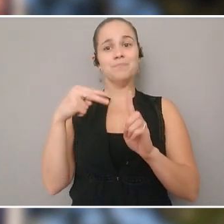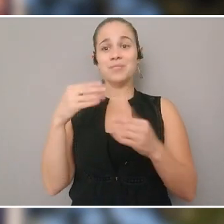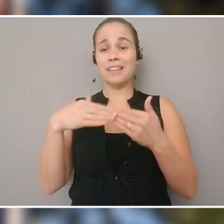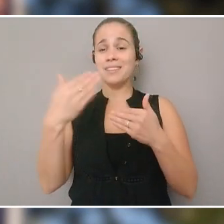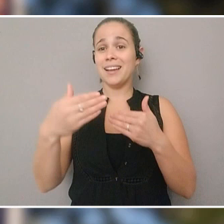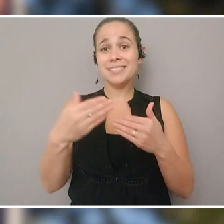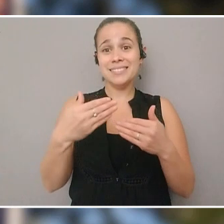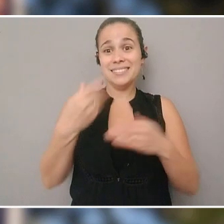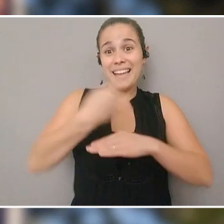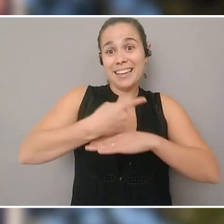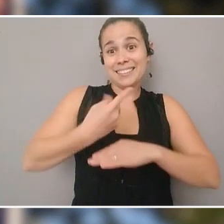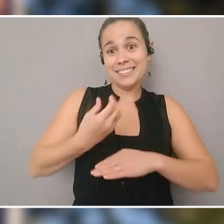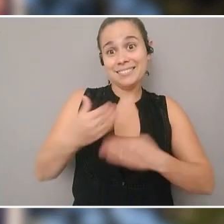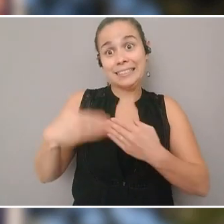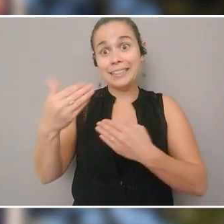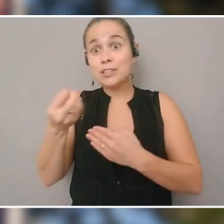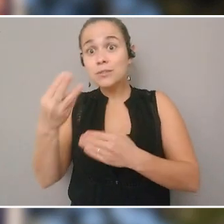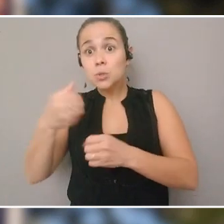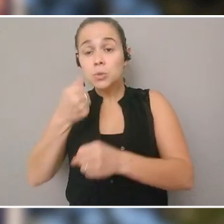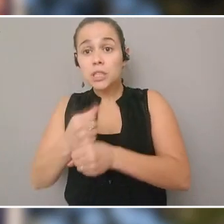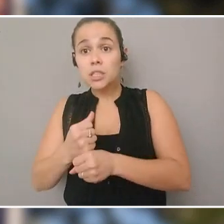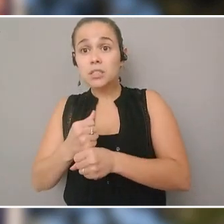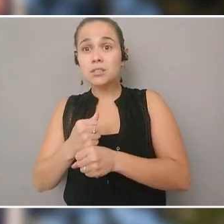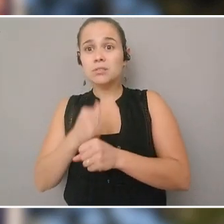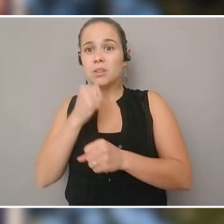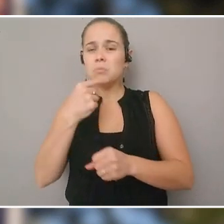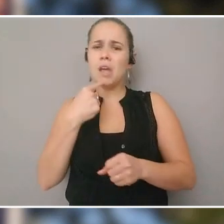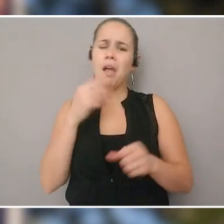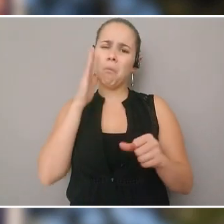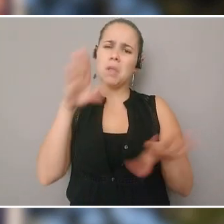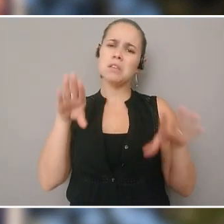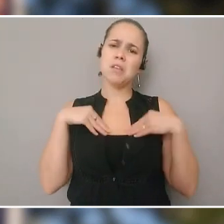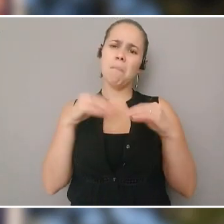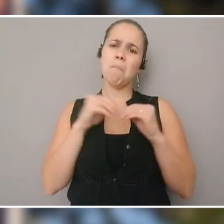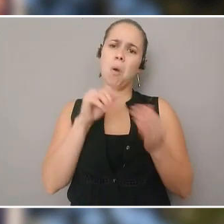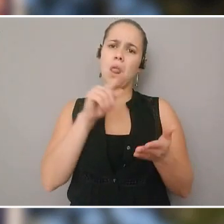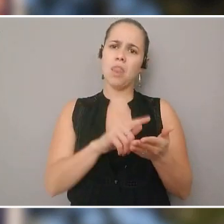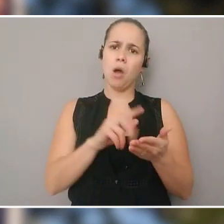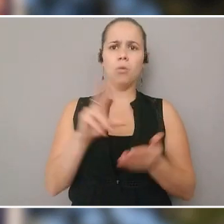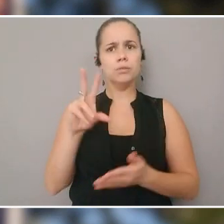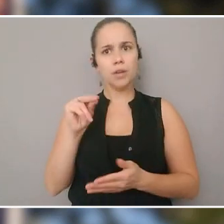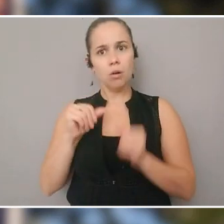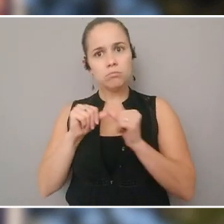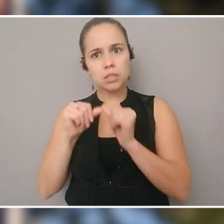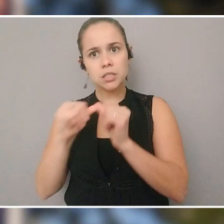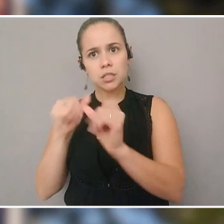años. No apunten para bajo. Seguir luchando